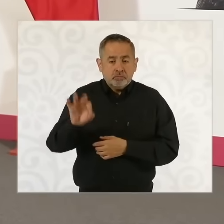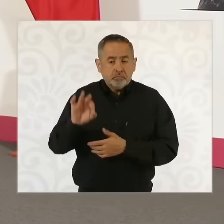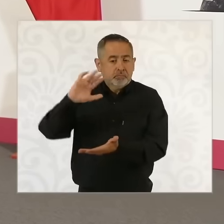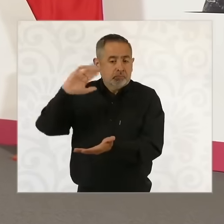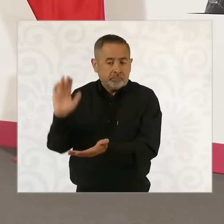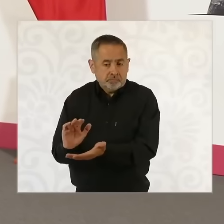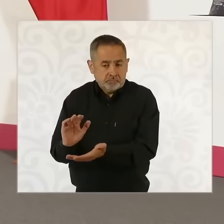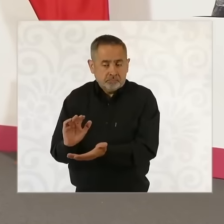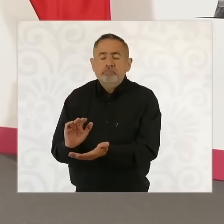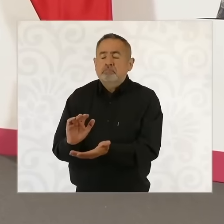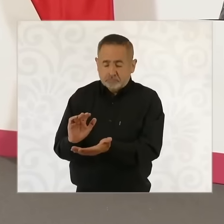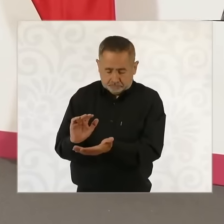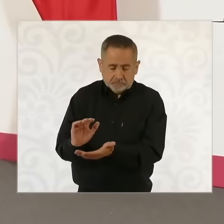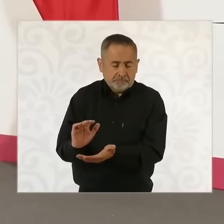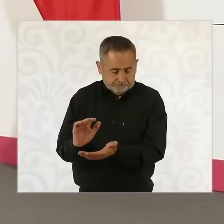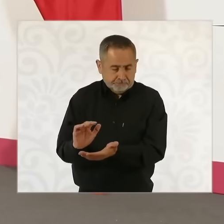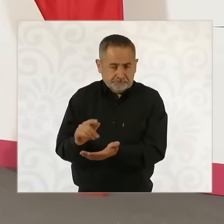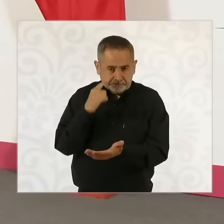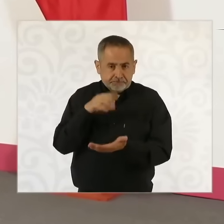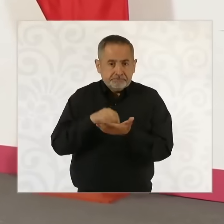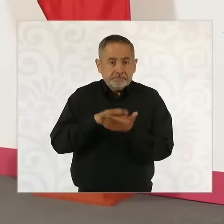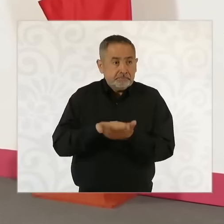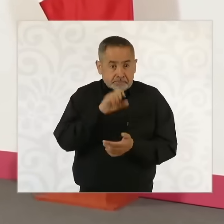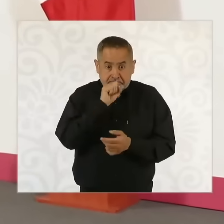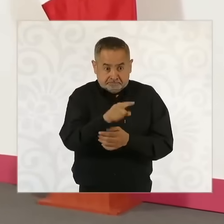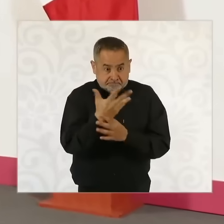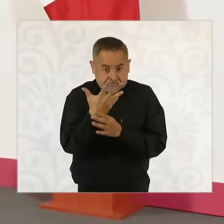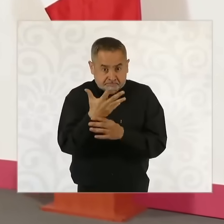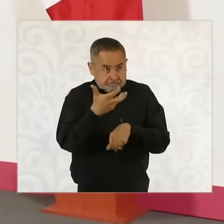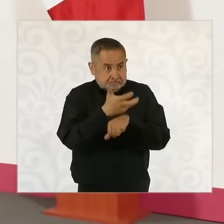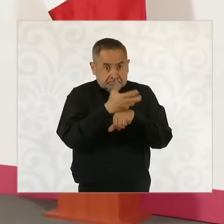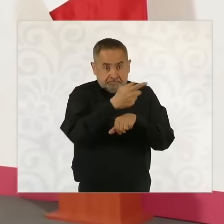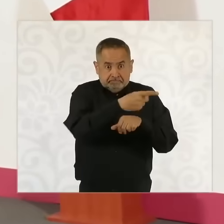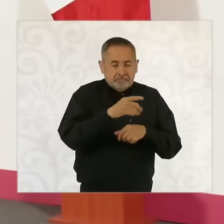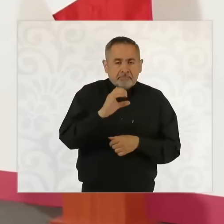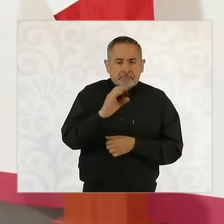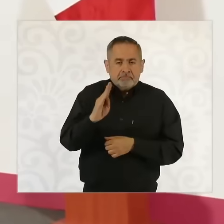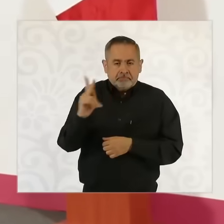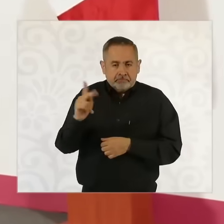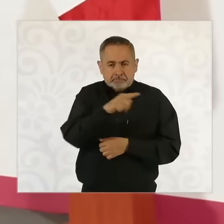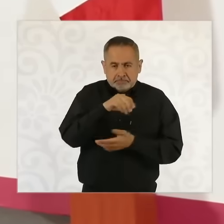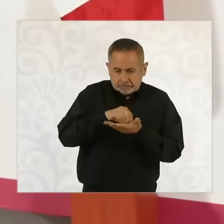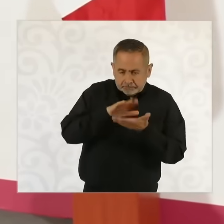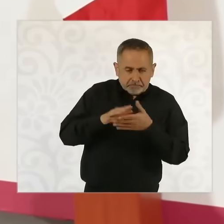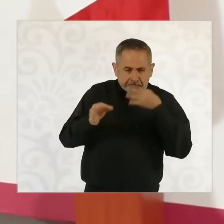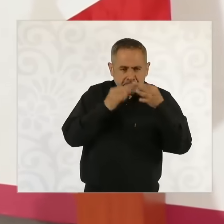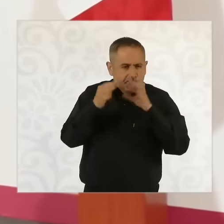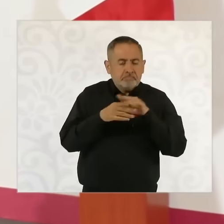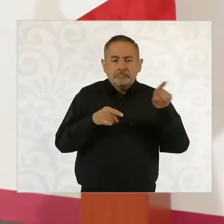estamos esperando los datos del propio gobierno de Estados Unidos de CBP que es la Agencia de Aduanas